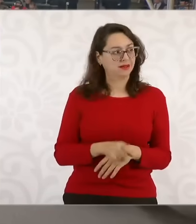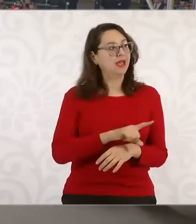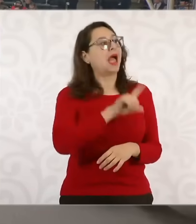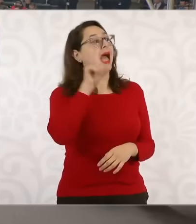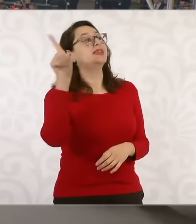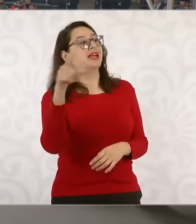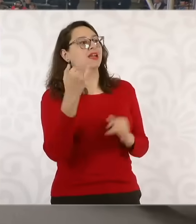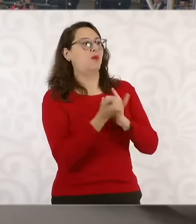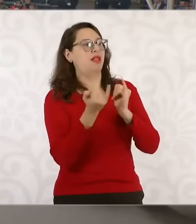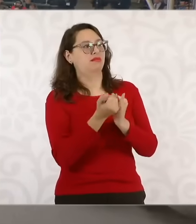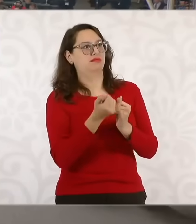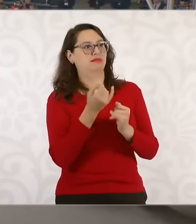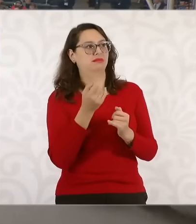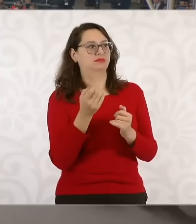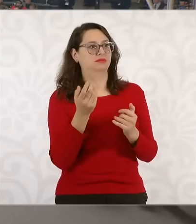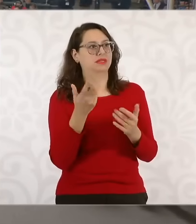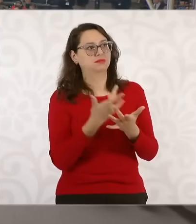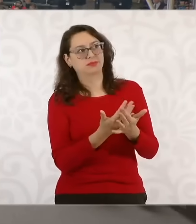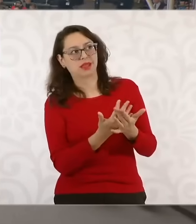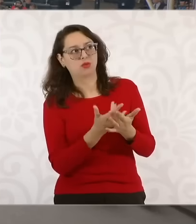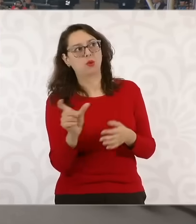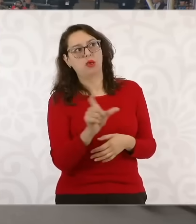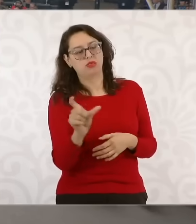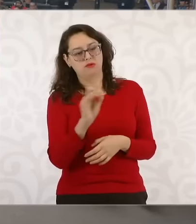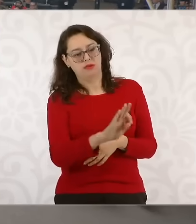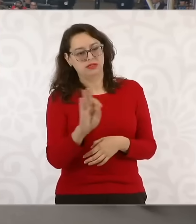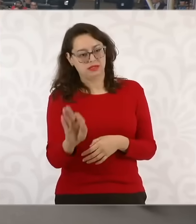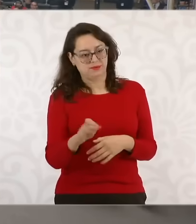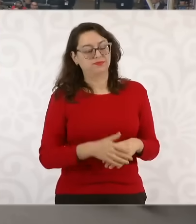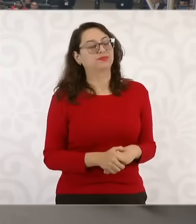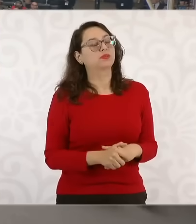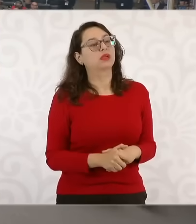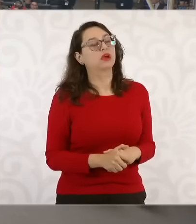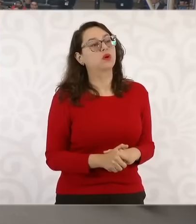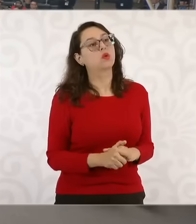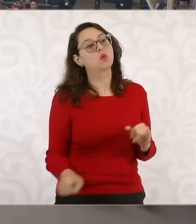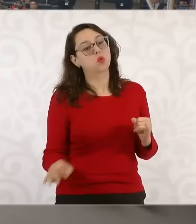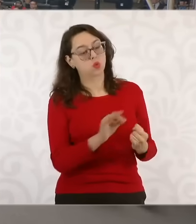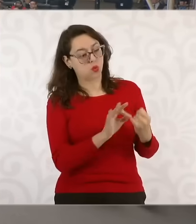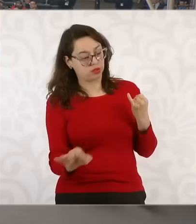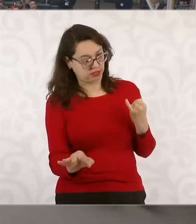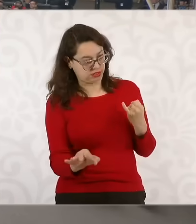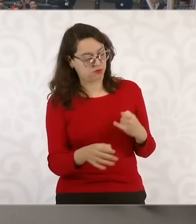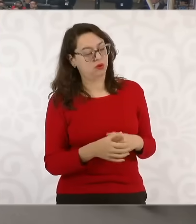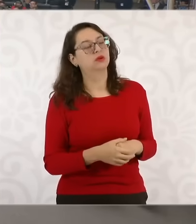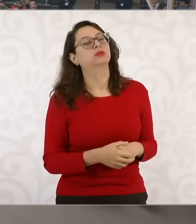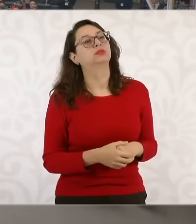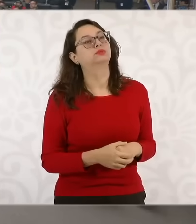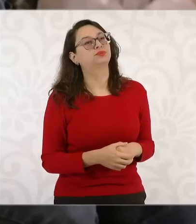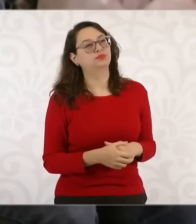menos. Eh, muchísimas gracias. Eh, finalmente, e, pues ayer eh la Suprema Corte de Justicia